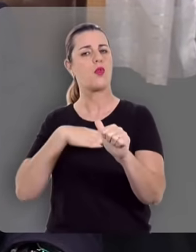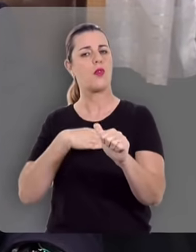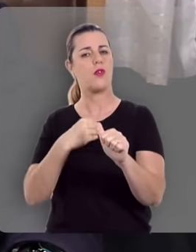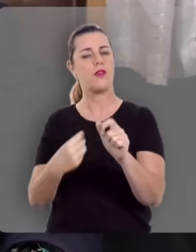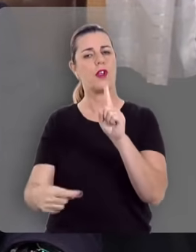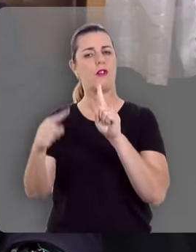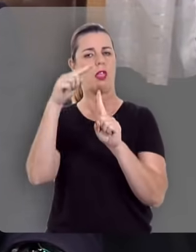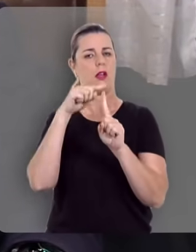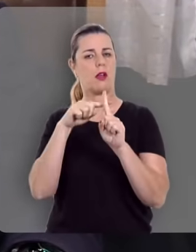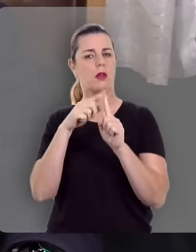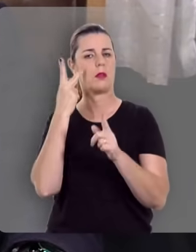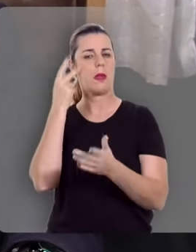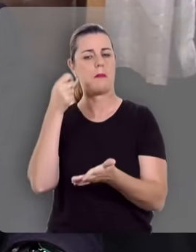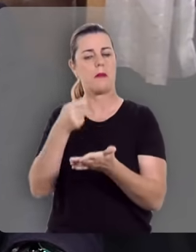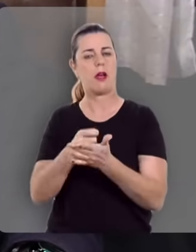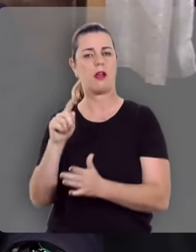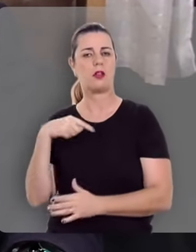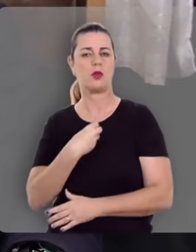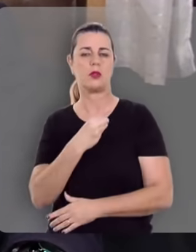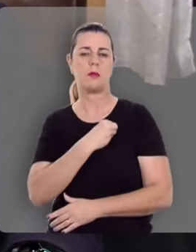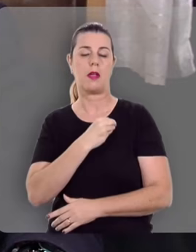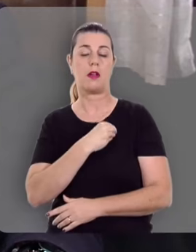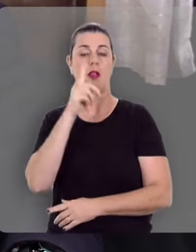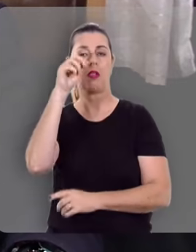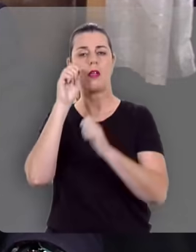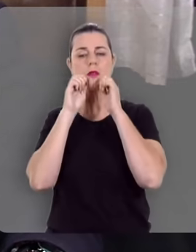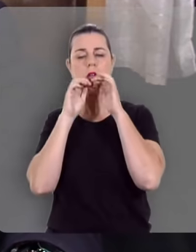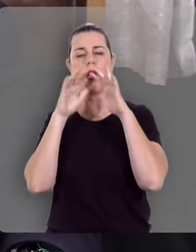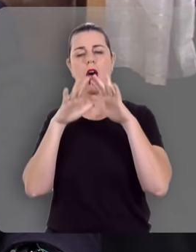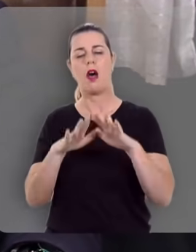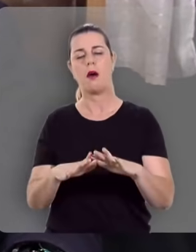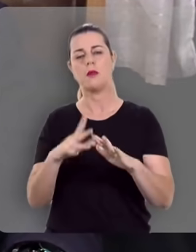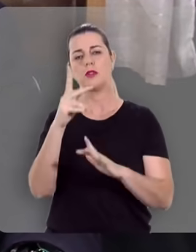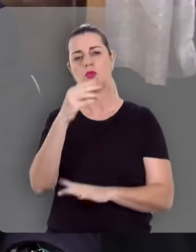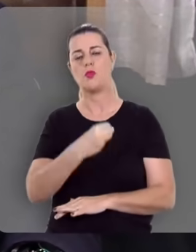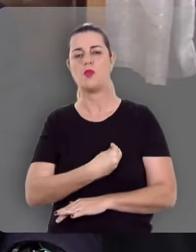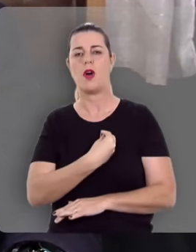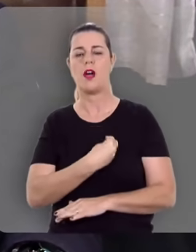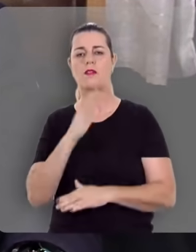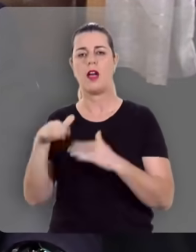de dar o único filho dele não a cruz a pagar nossos pecados que Deus abençoe ricamente a